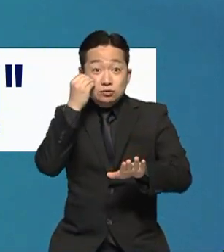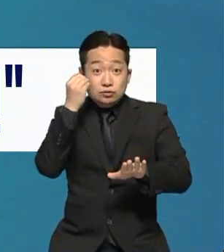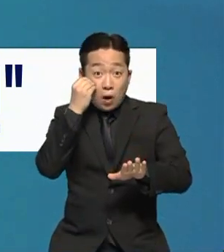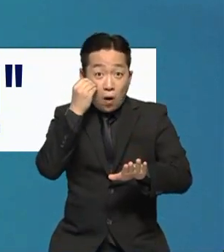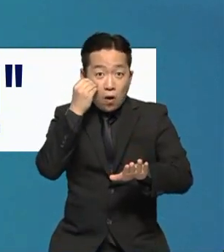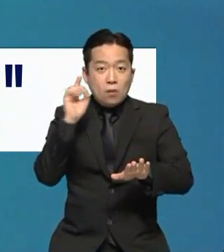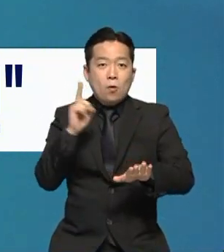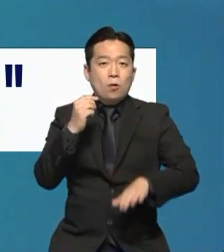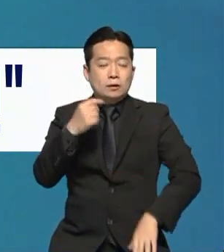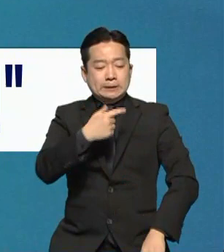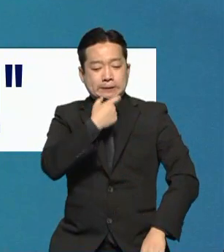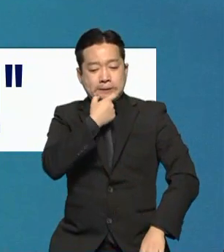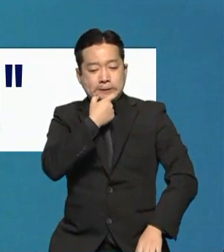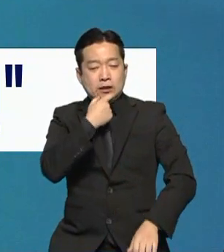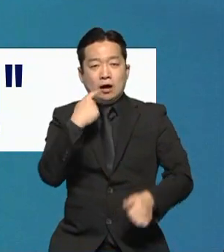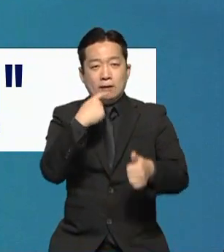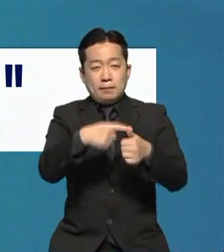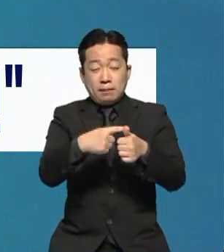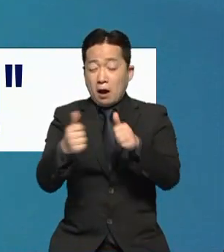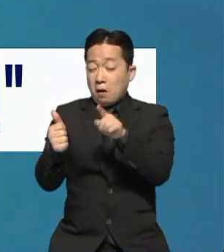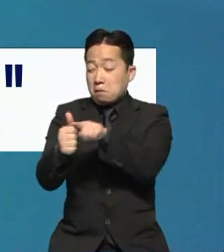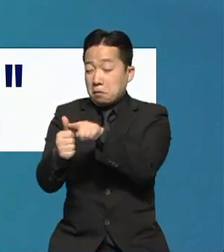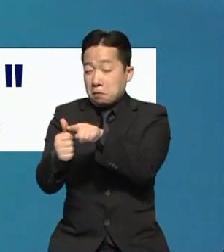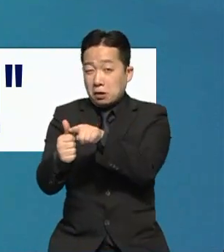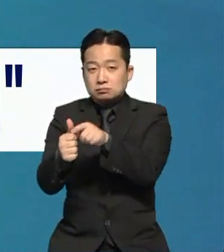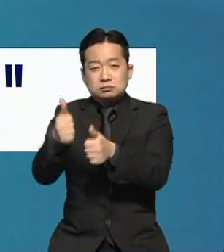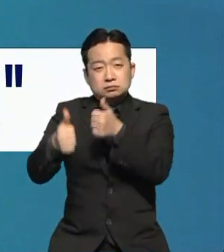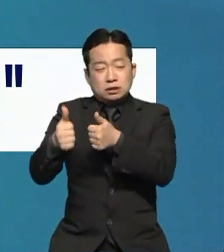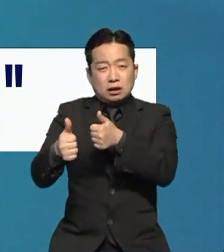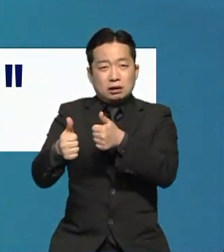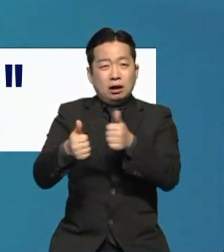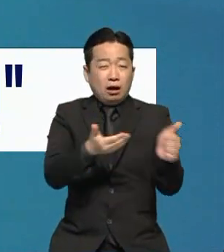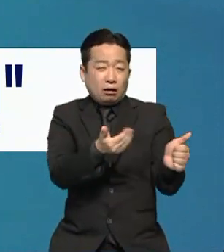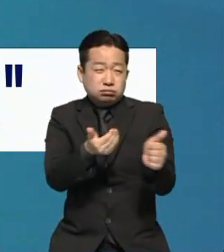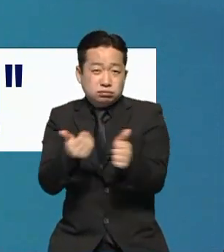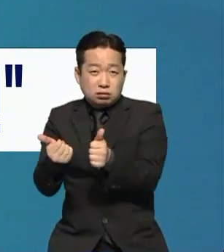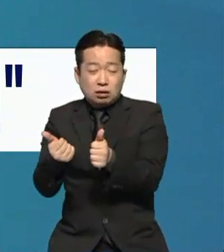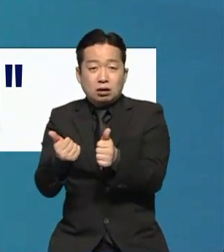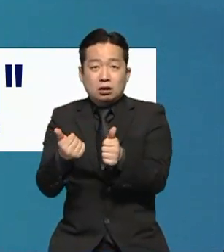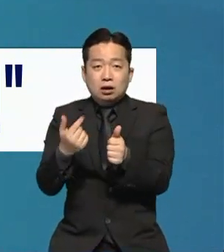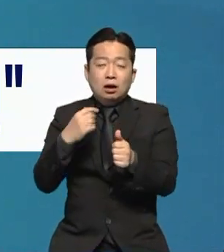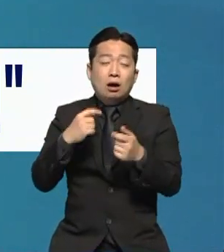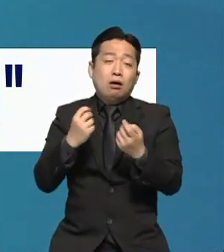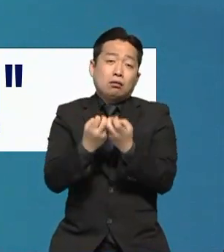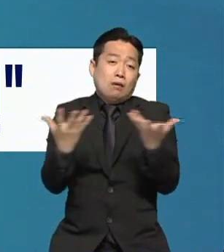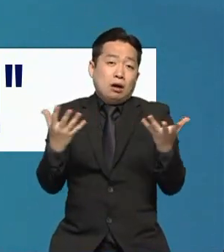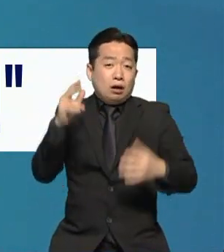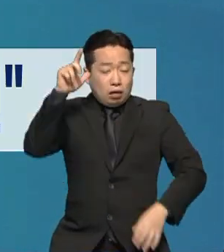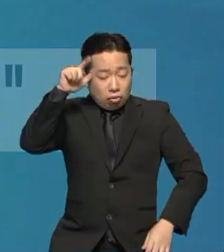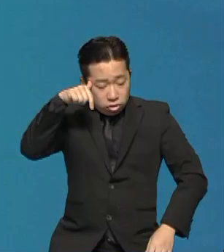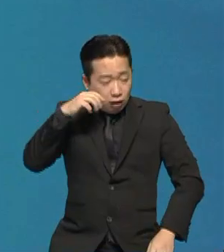가려고 하고 저희로서는 그걸 피하고 싶은데 또 어쩔 수 없이 끌려나는 면들이 많다 보니까 이렇게 돼 가는 것 같습니다.